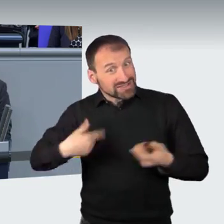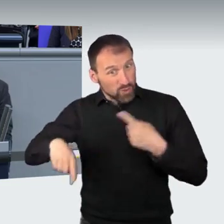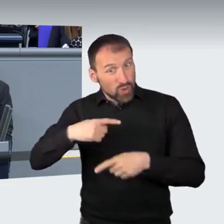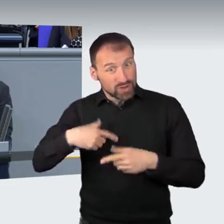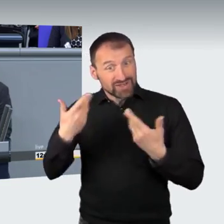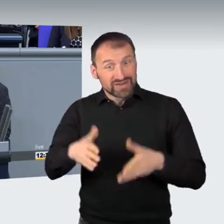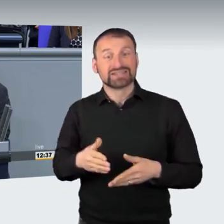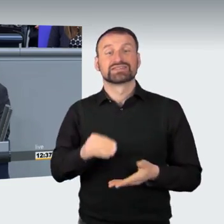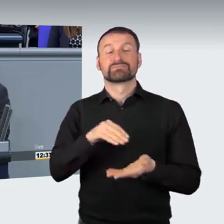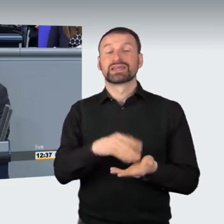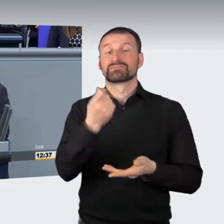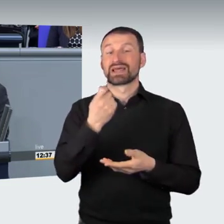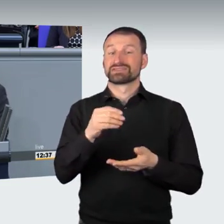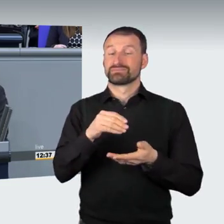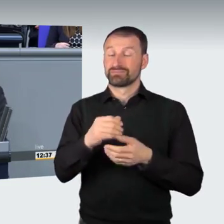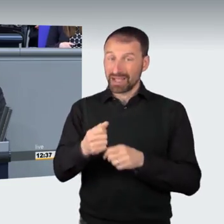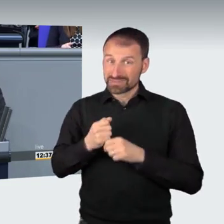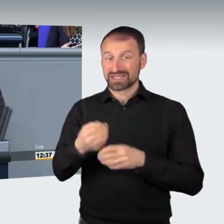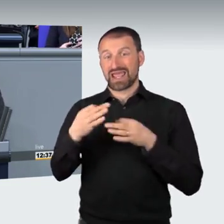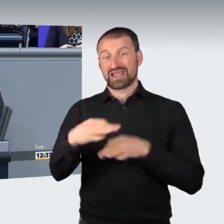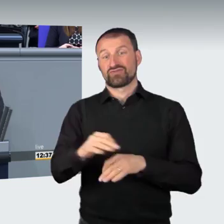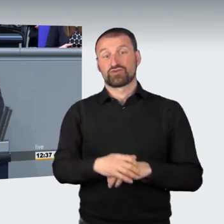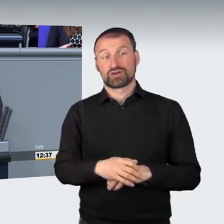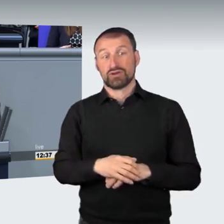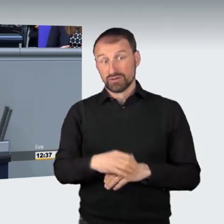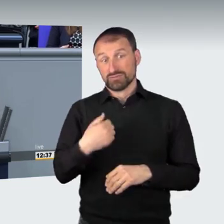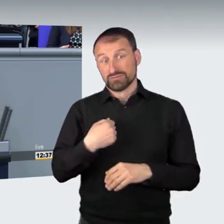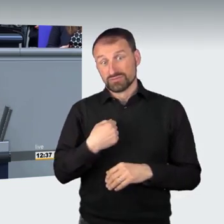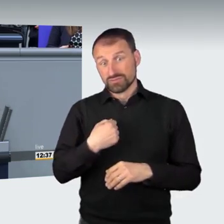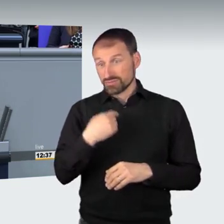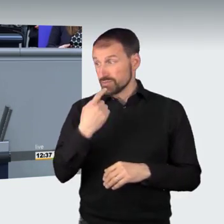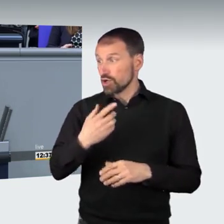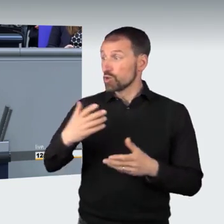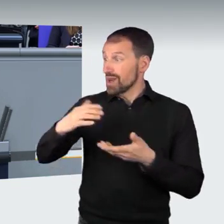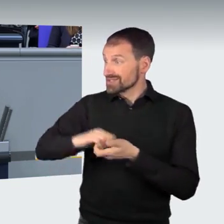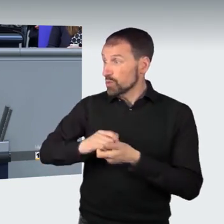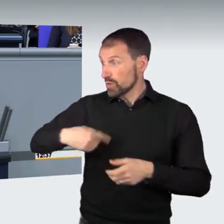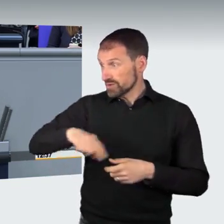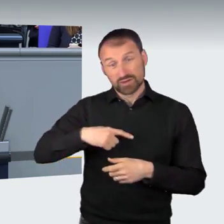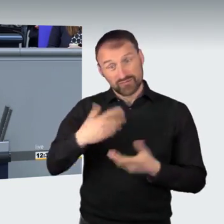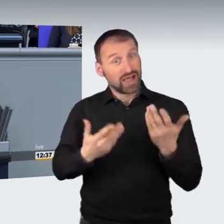Die Vorgängerregierung aus Rot-Grün hat das übrigens nicht getan, meine Damen und Herren. Von daher ist es vielleicht ganz gut, dass die Union mitregiert.